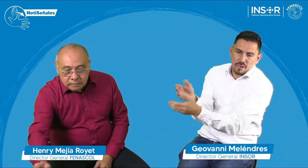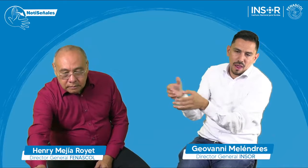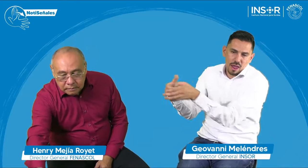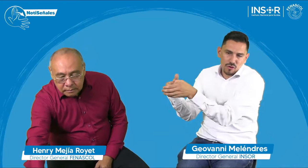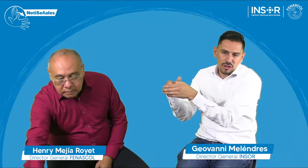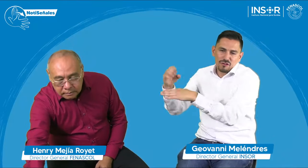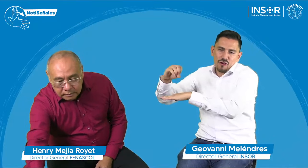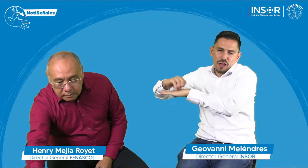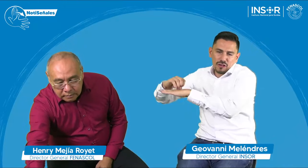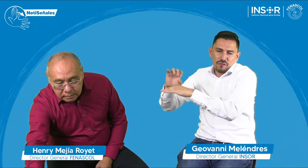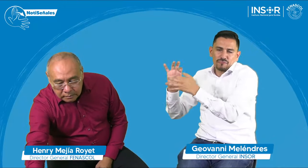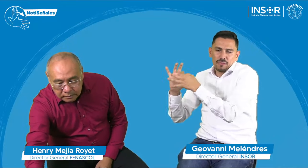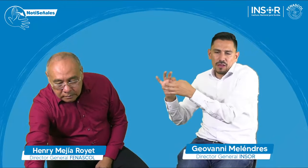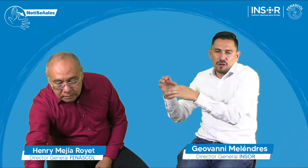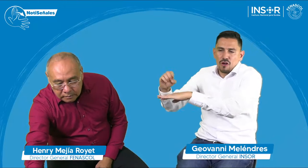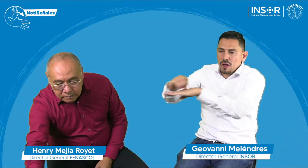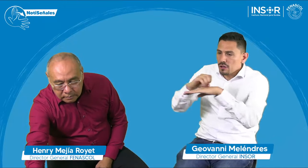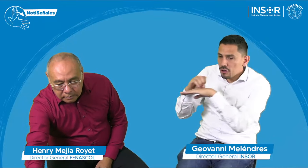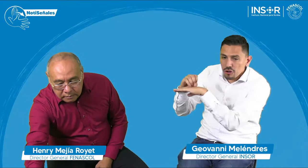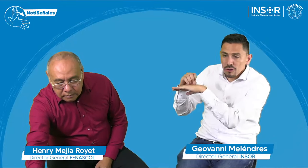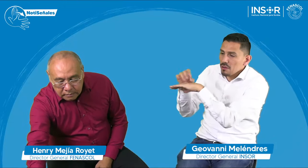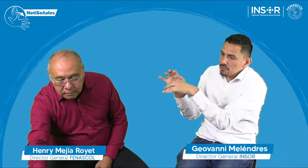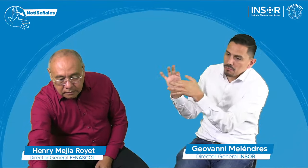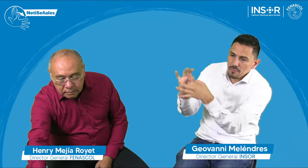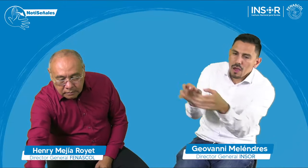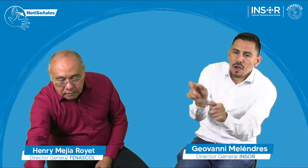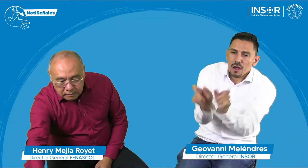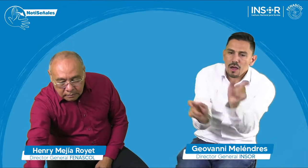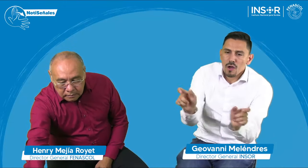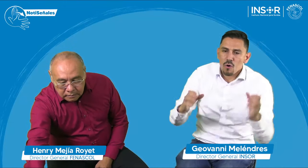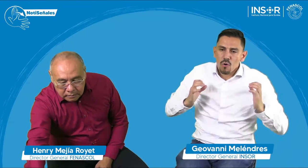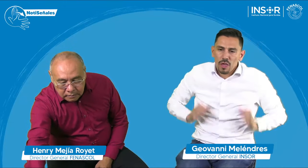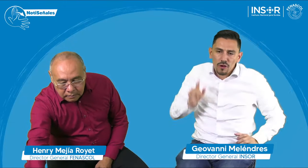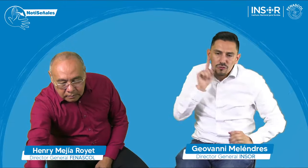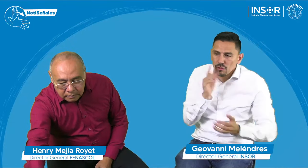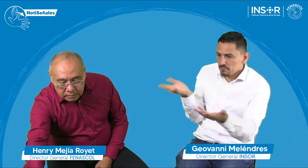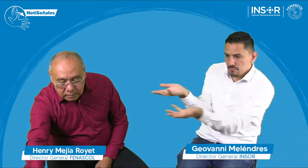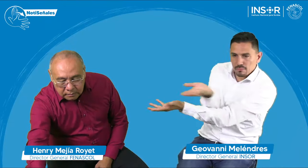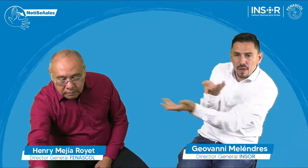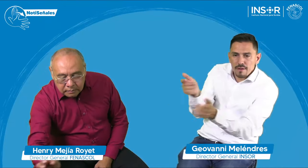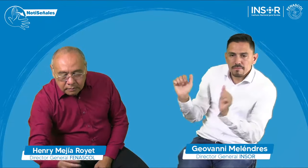que queremos dar para que ellos mismos hagan su incidencia Las